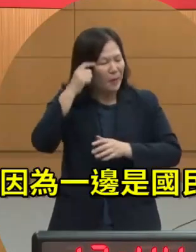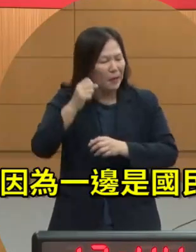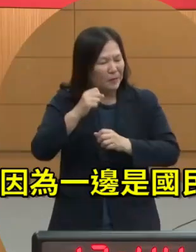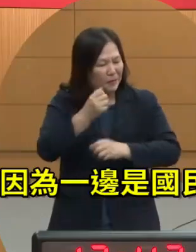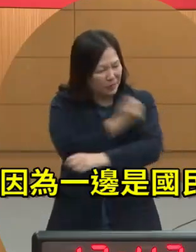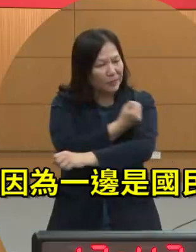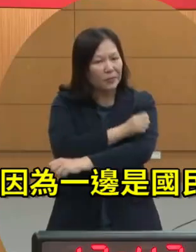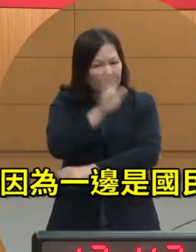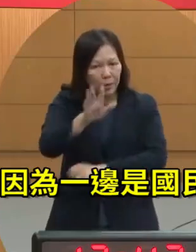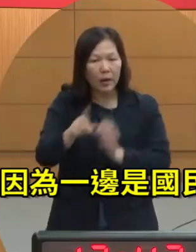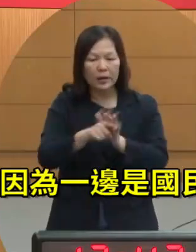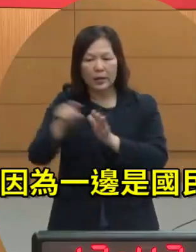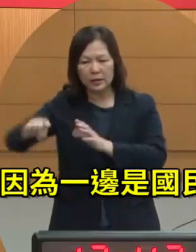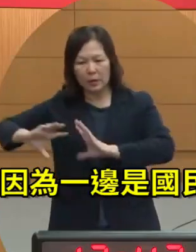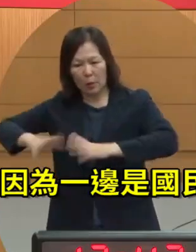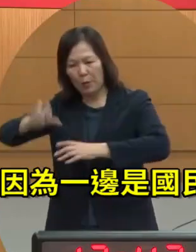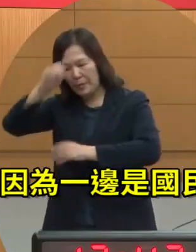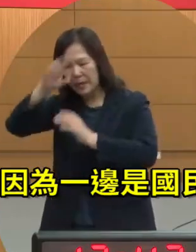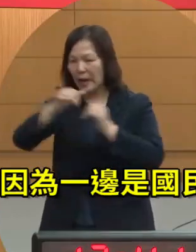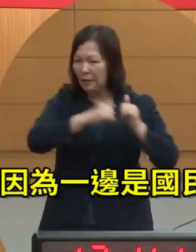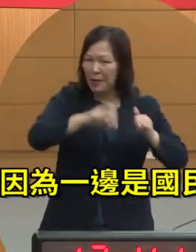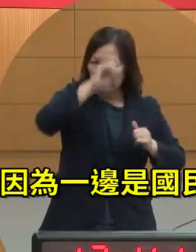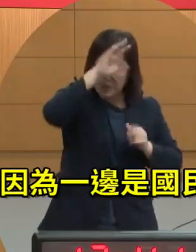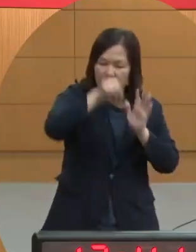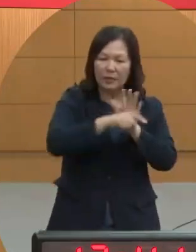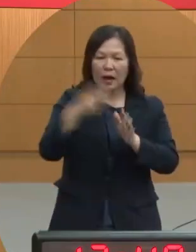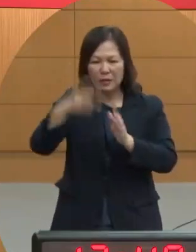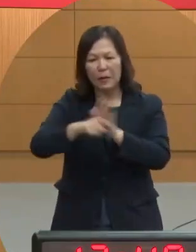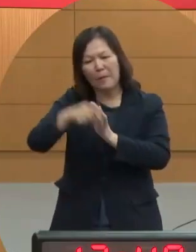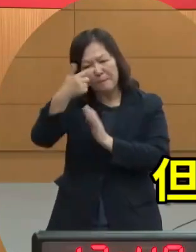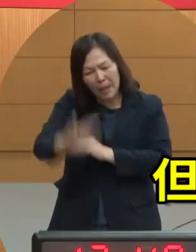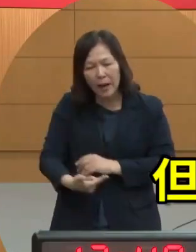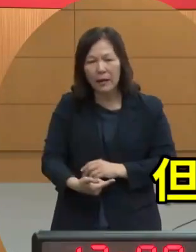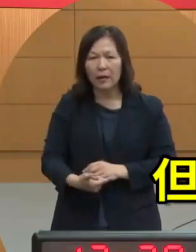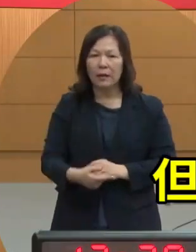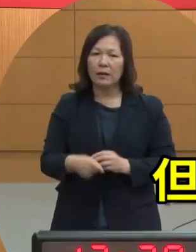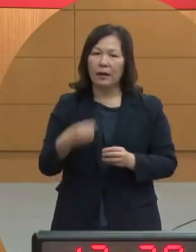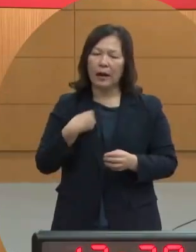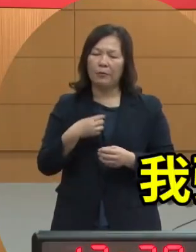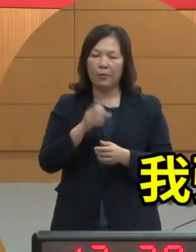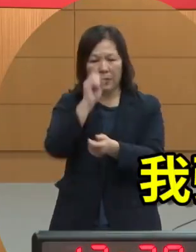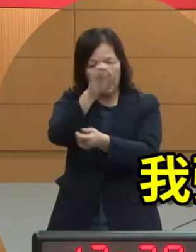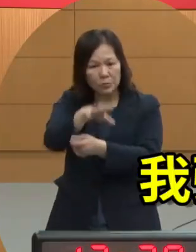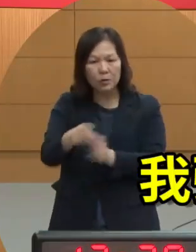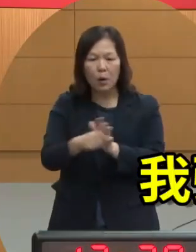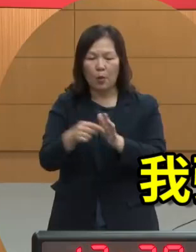因為一邊是國民黨 一邊是民進黨 你又出來的很晚 但是我告訴各位 我張怡只打硬仗